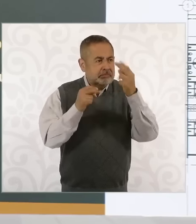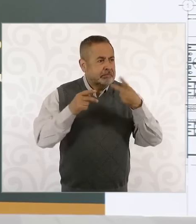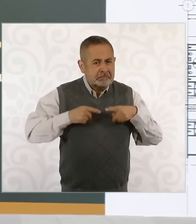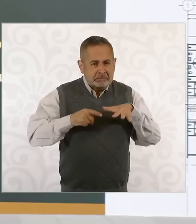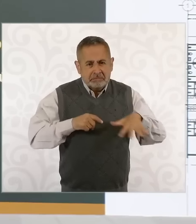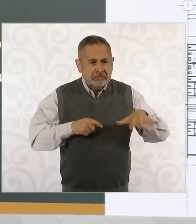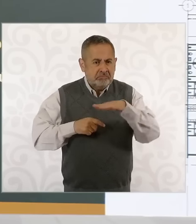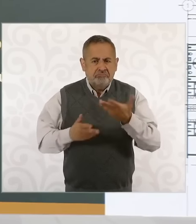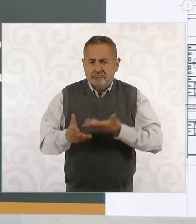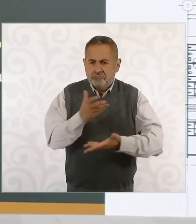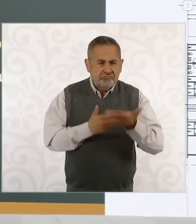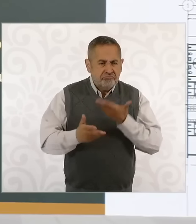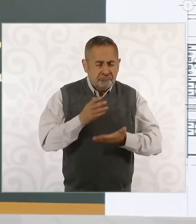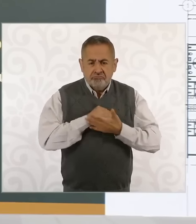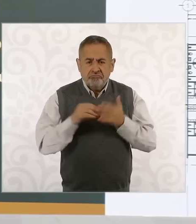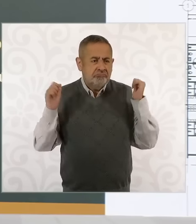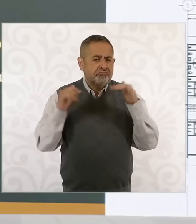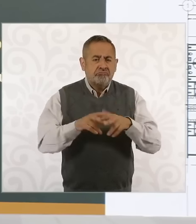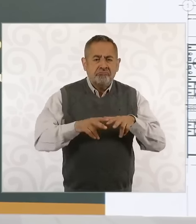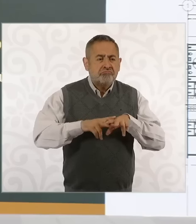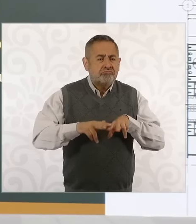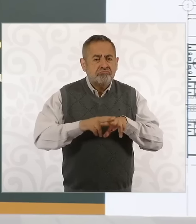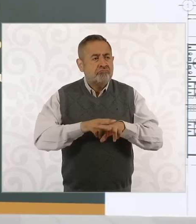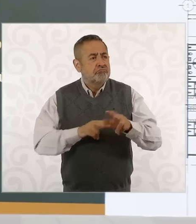le ofrece un servicio de transporte a muchas personas que vienen en el centro de Querétaro